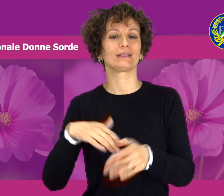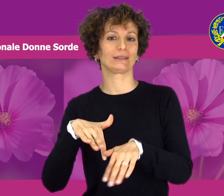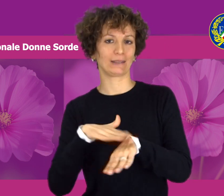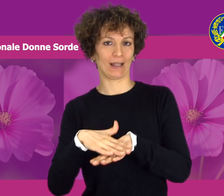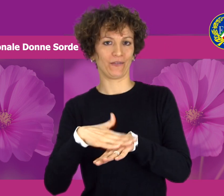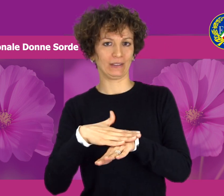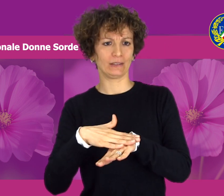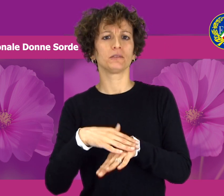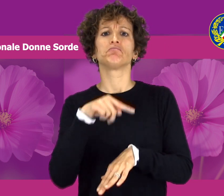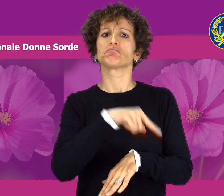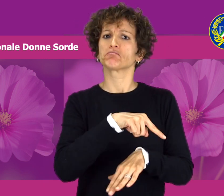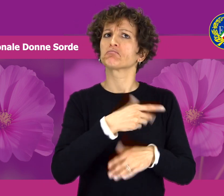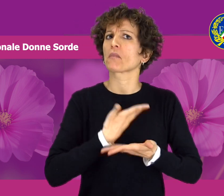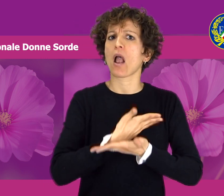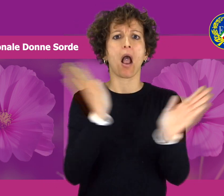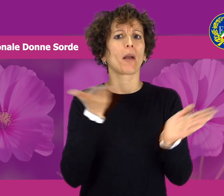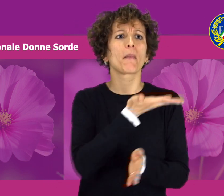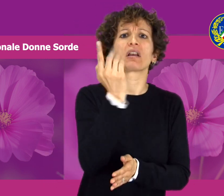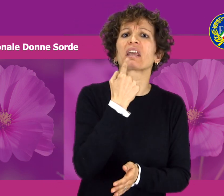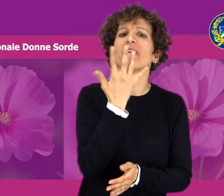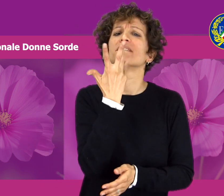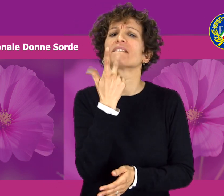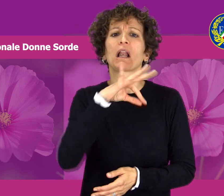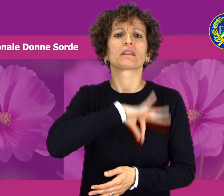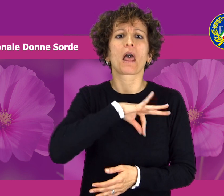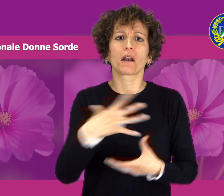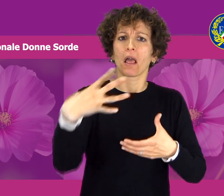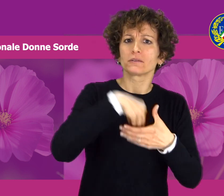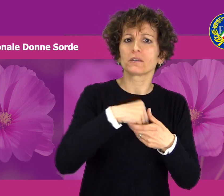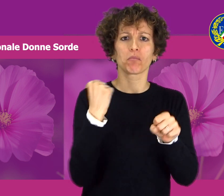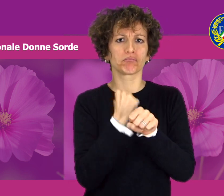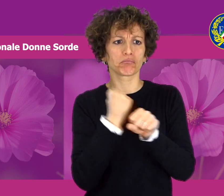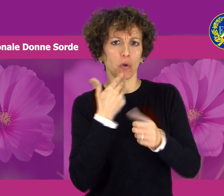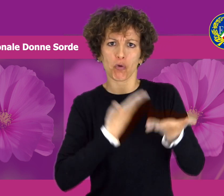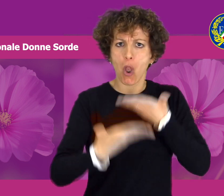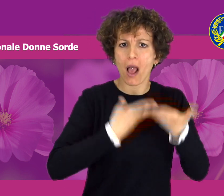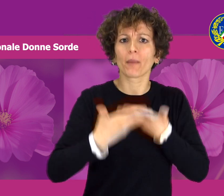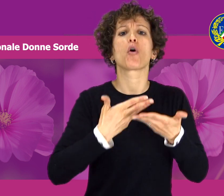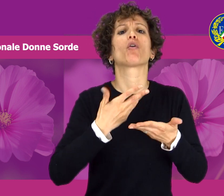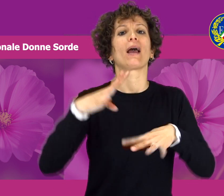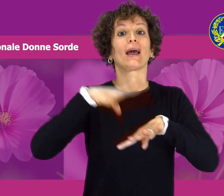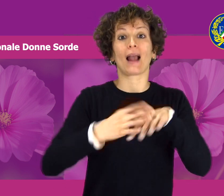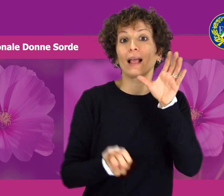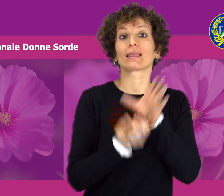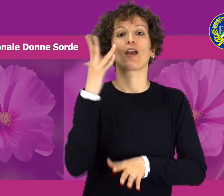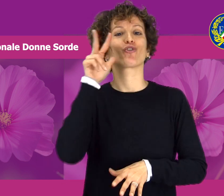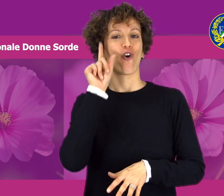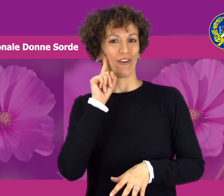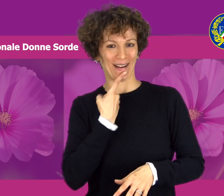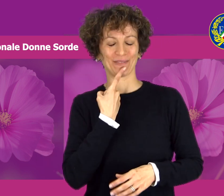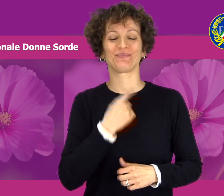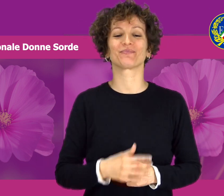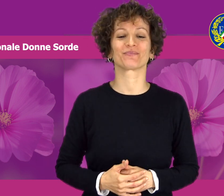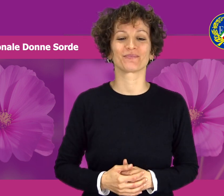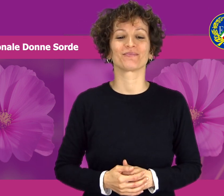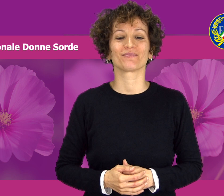e servizi, aprendo le porte a chi è interessata a farne parte per collaborare attivamente e per creare una rete tra le donne sorde.